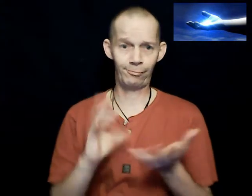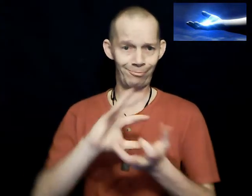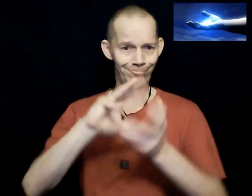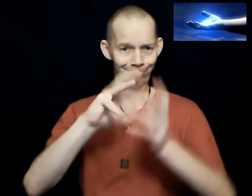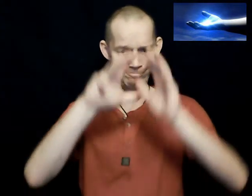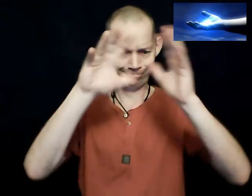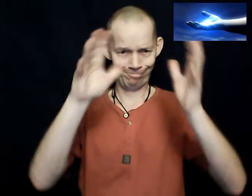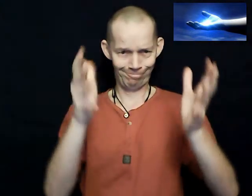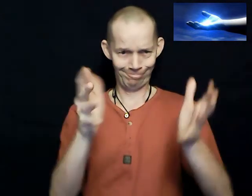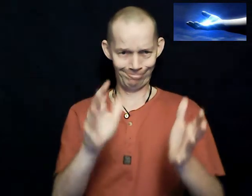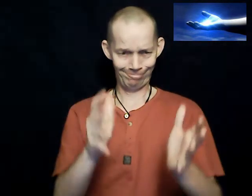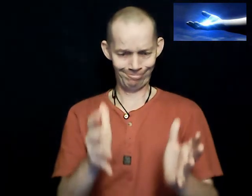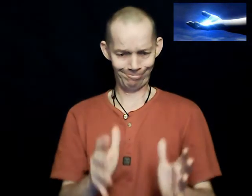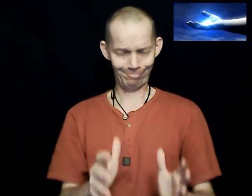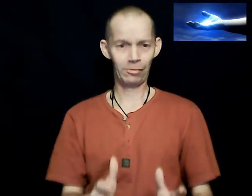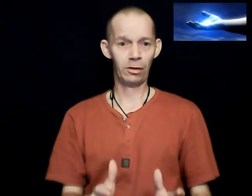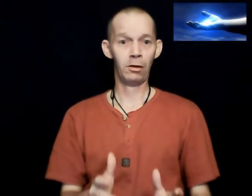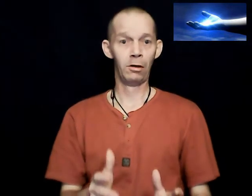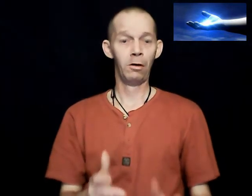C'est une forme "grossier".